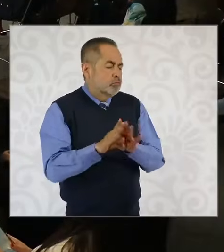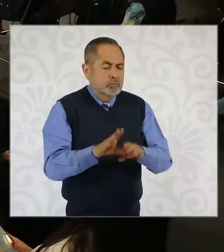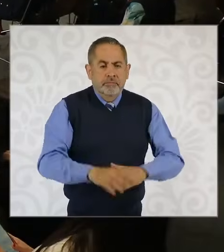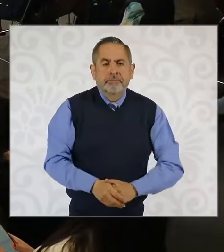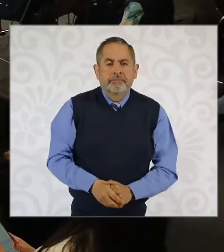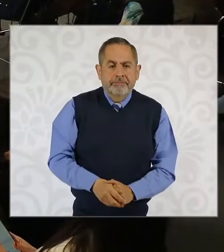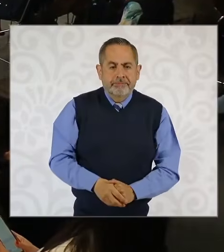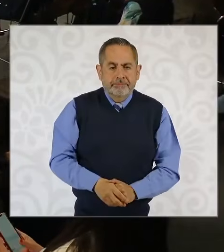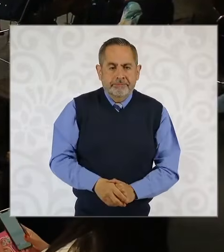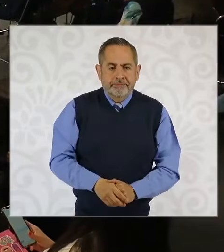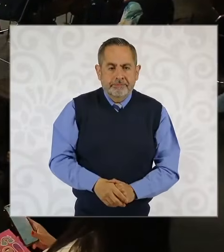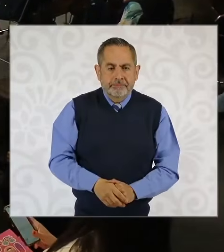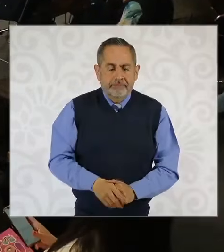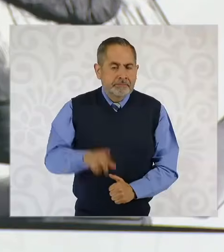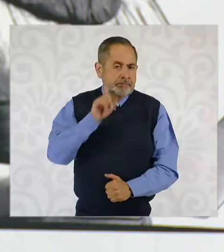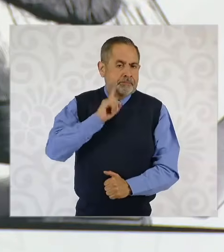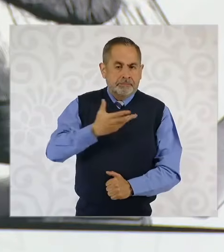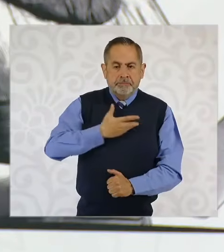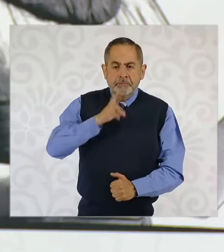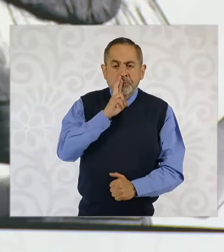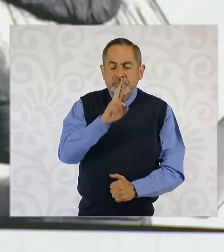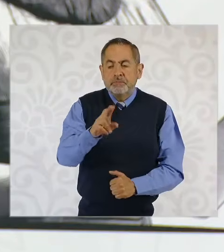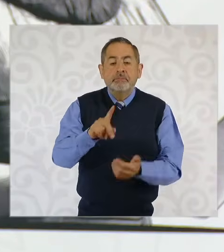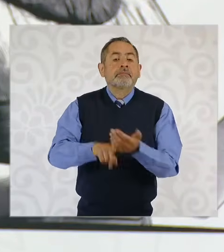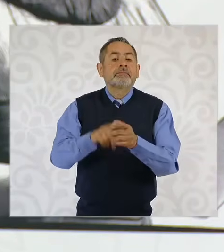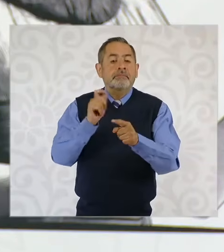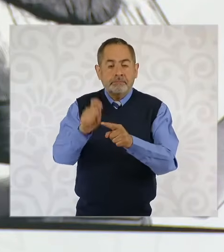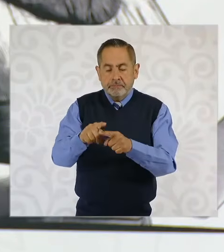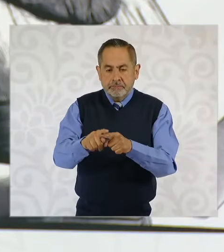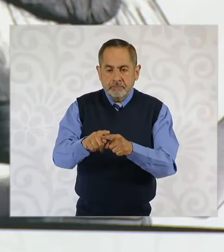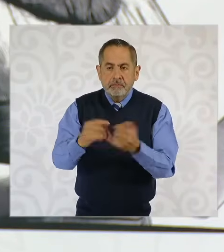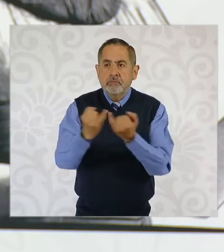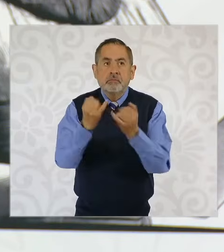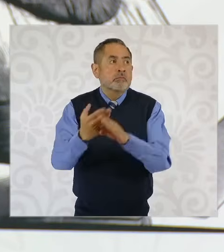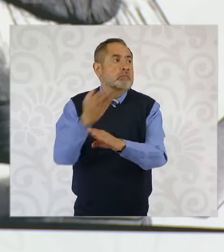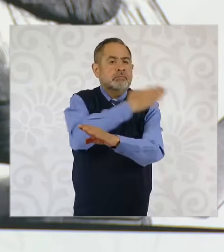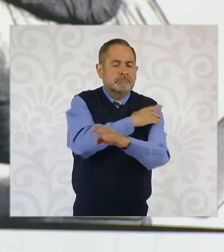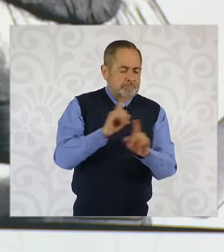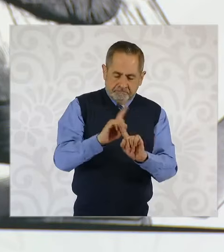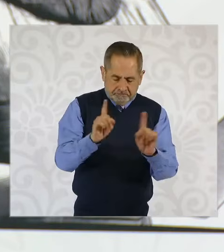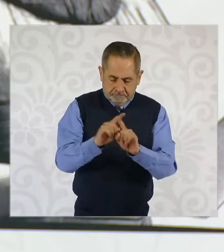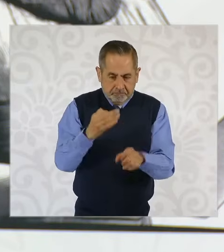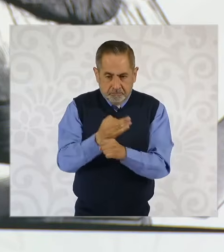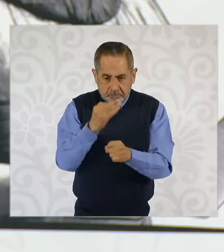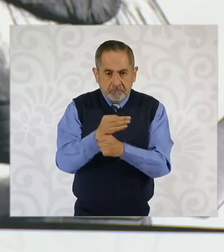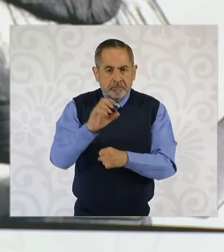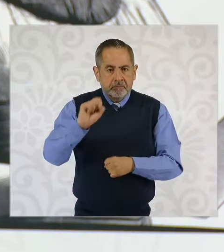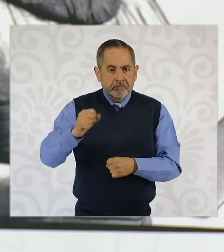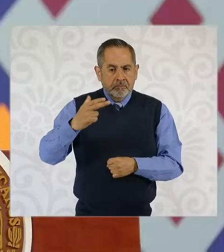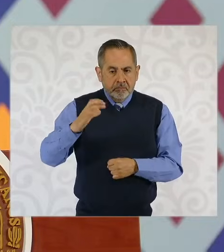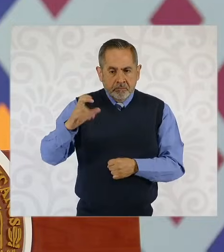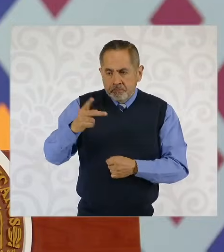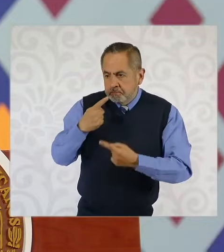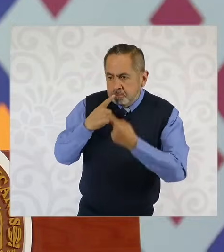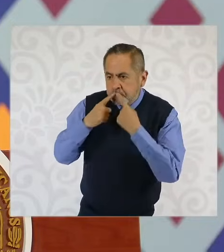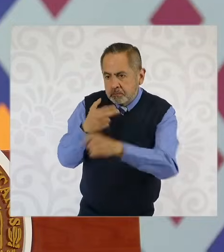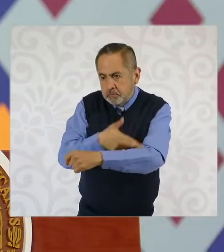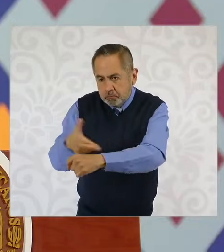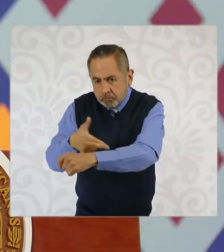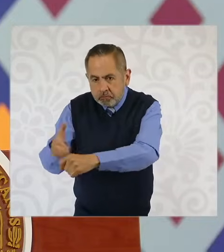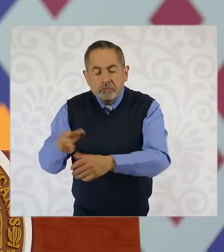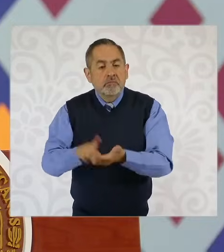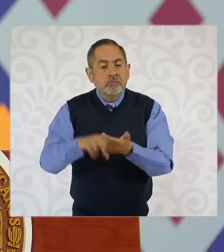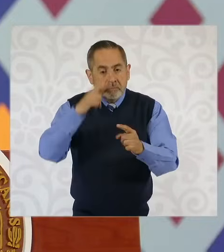Secretaría de Hacienda eso no es como en el pasado que Hacienda este una época en que Hacienda asumía